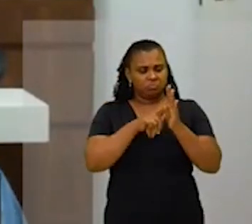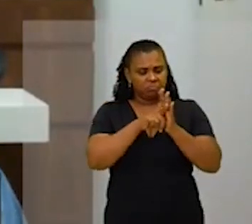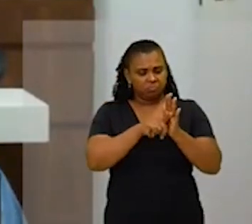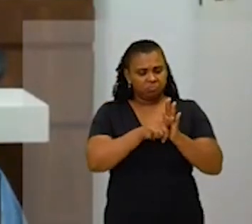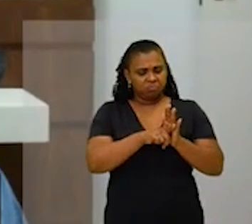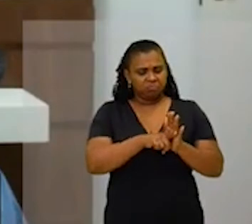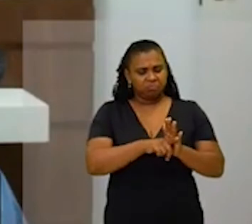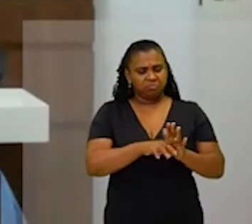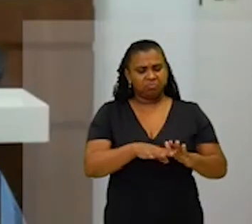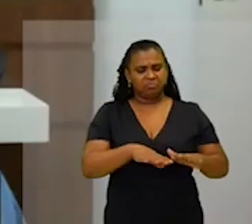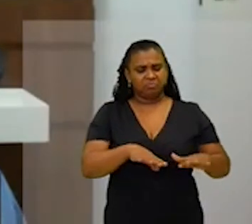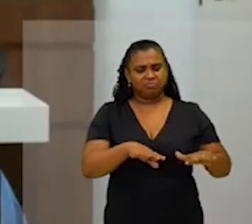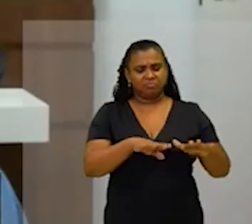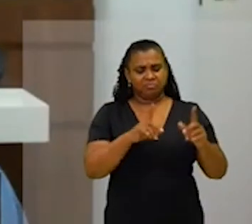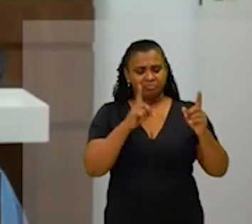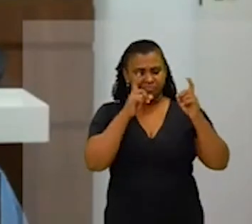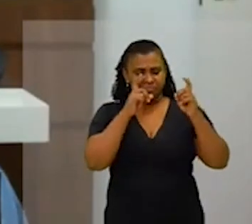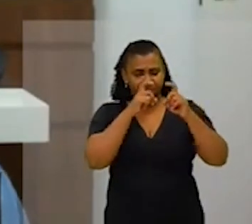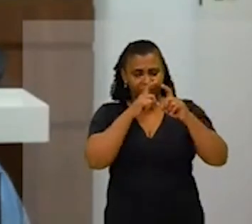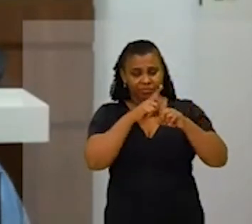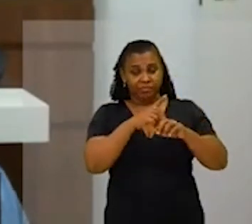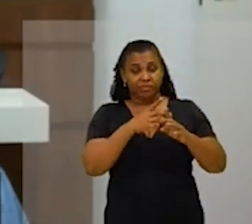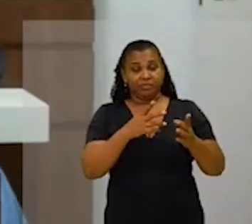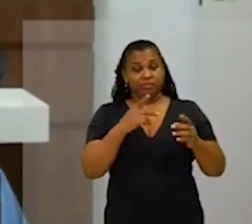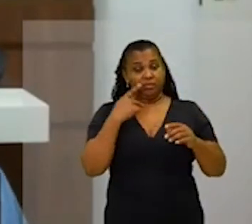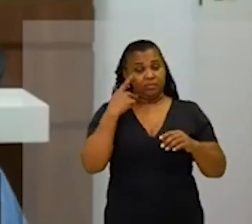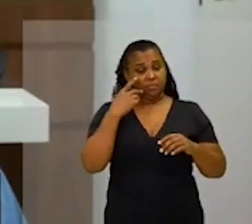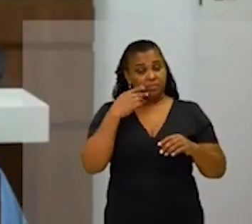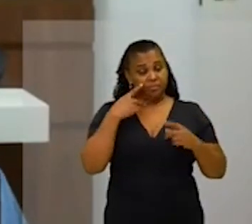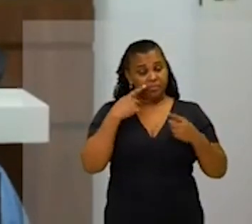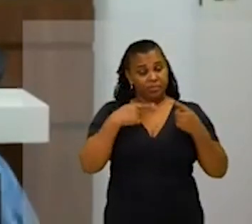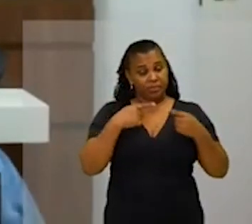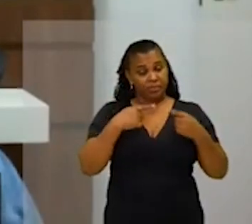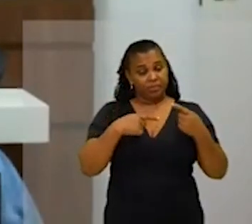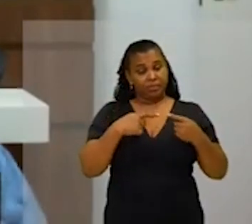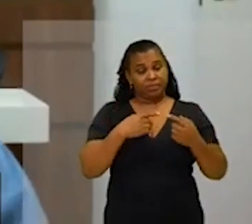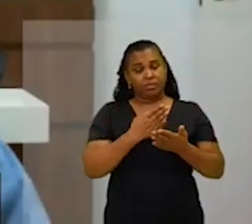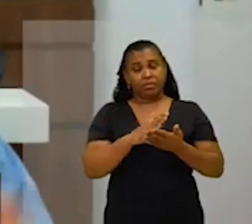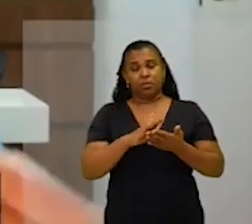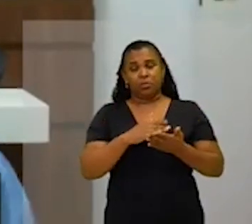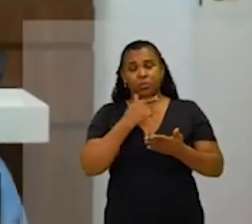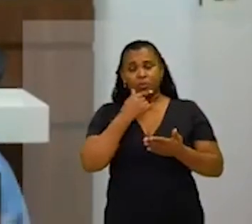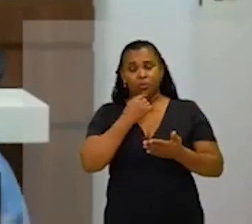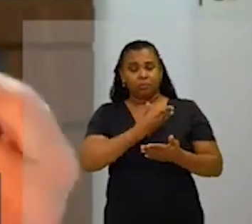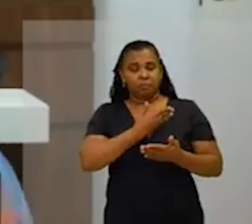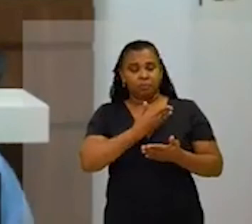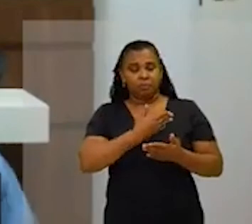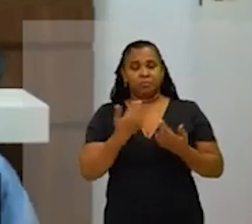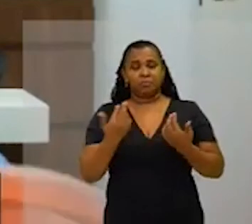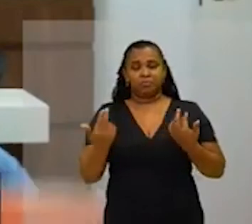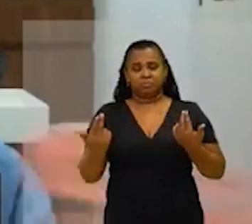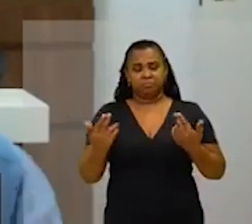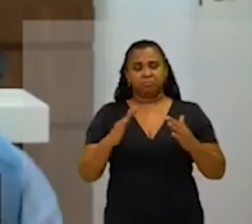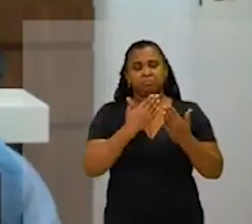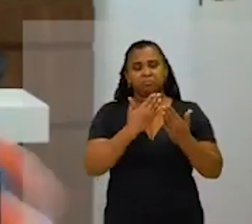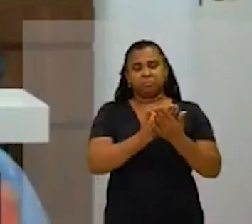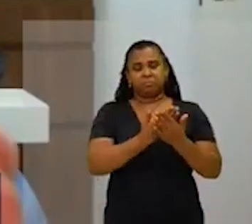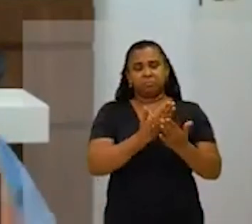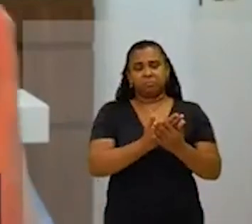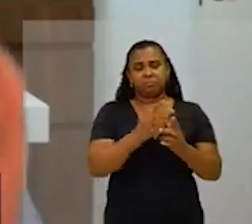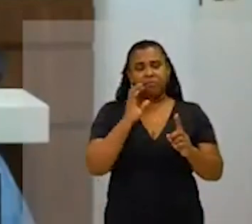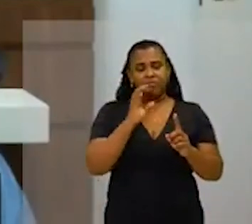outros colegas fizeram a mesma coisa de Minas Gerais que dão o efeito da o dinheiro no resultado